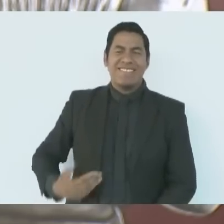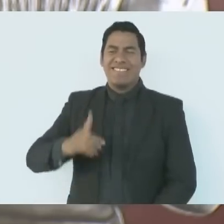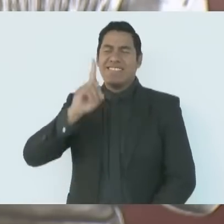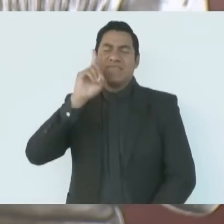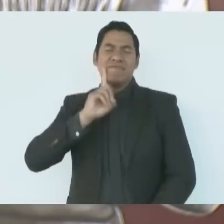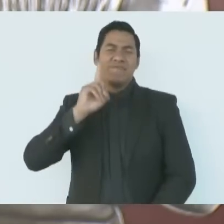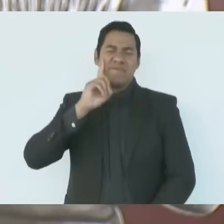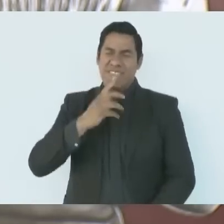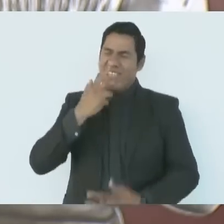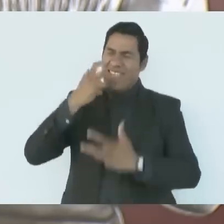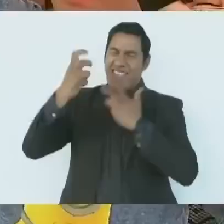[Aplausos]